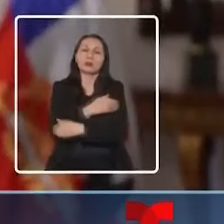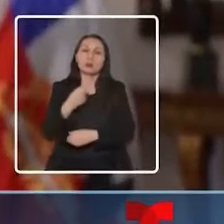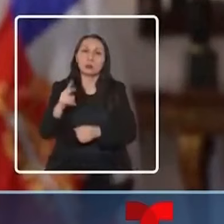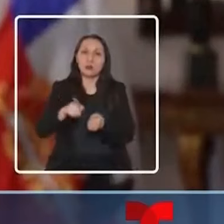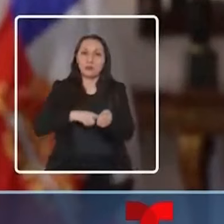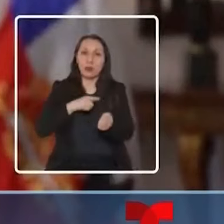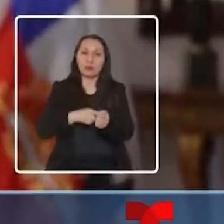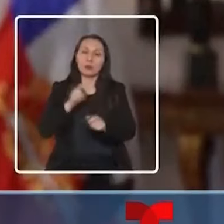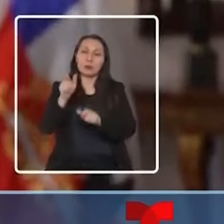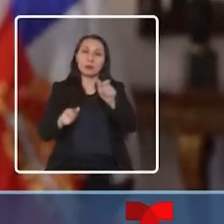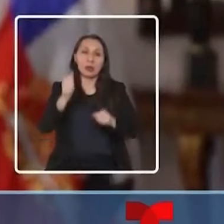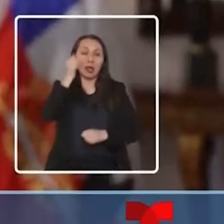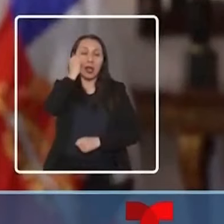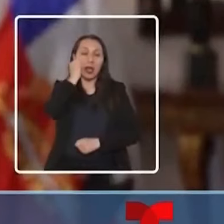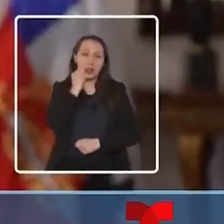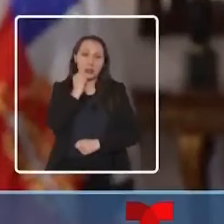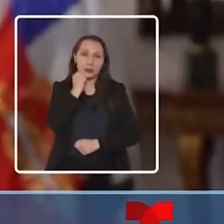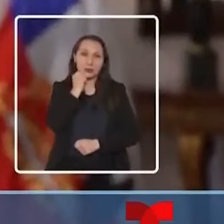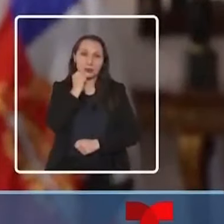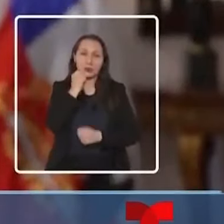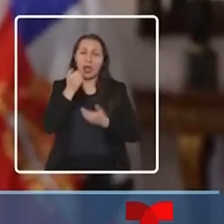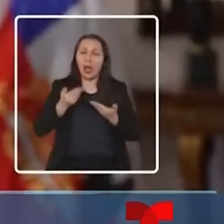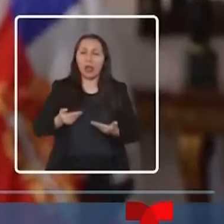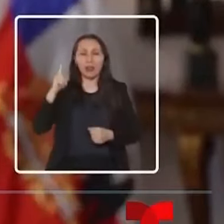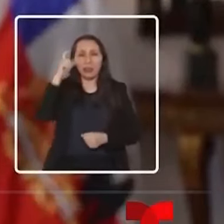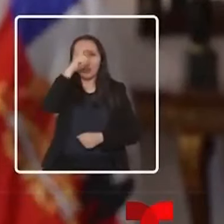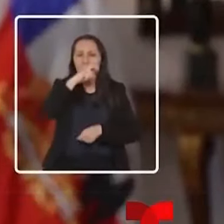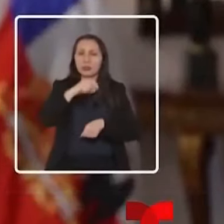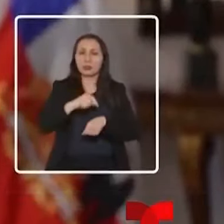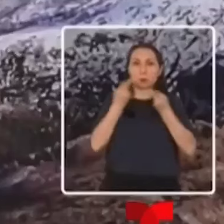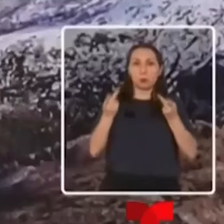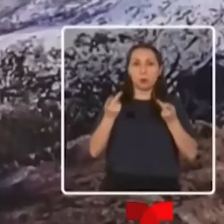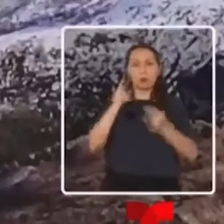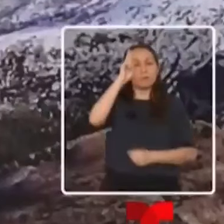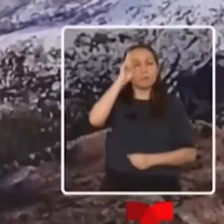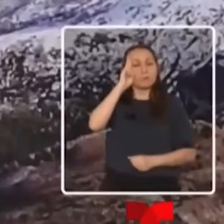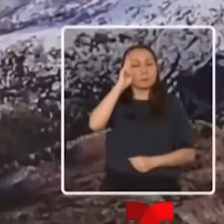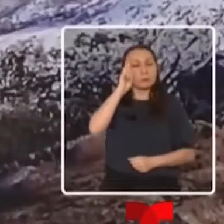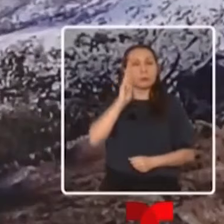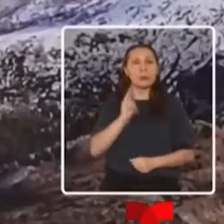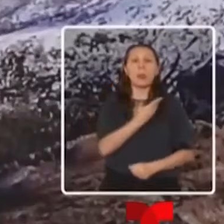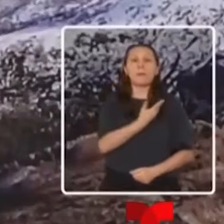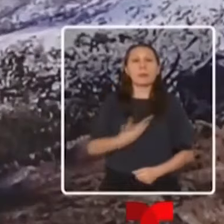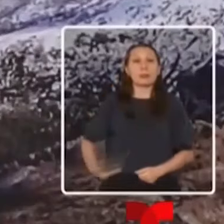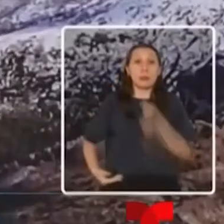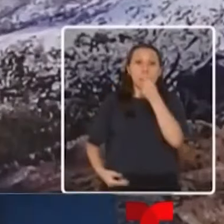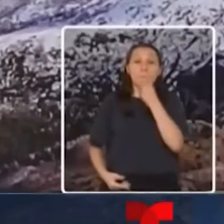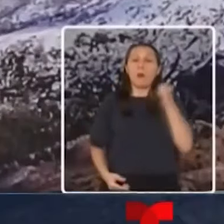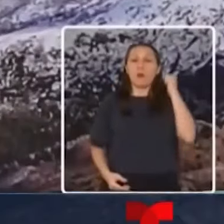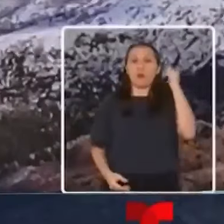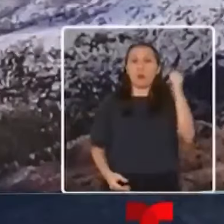EL PRESIDENTE GABRIEL BORIC SE DESPLAZO HACIA LA CASA DE GOBIERNO EN SANTIAGO JUNTO A LA MINISTRA DEL INTERIOR, CAROLINA TOA, QUIENES ENTREGARON LAS CONDOLENCIAS. UN FUERTE ABRAZO PARA SU